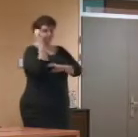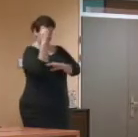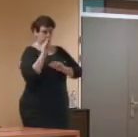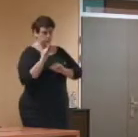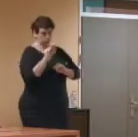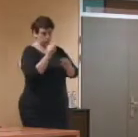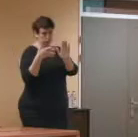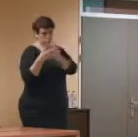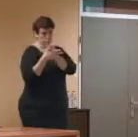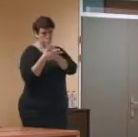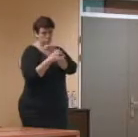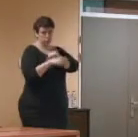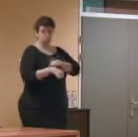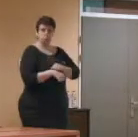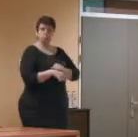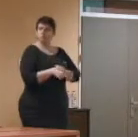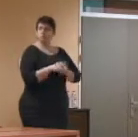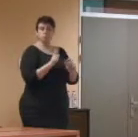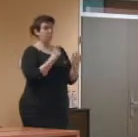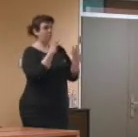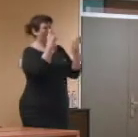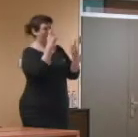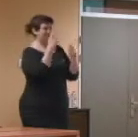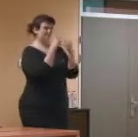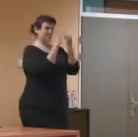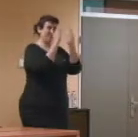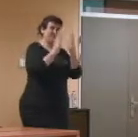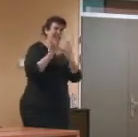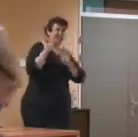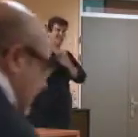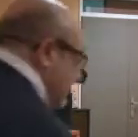Qué formal, como se nota que estás en tu casa. Bueno,